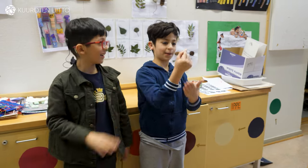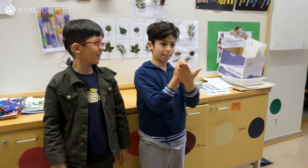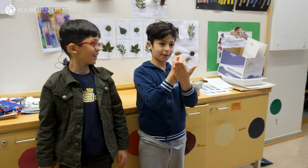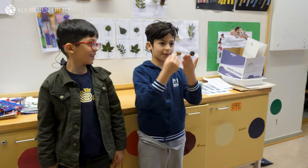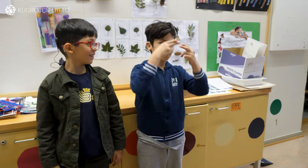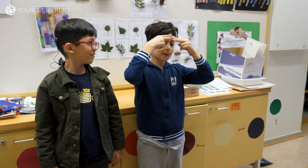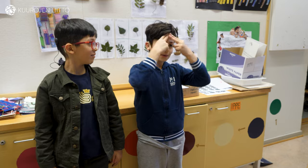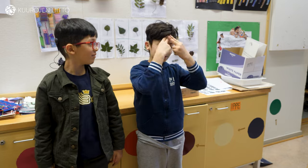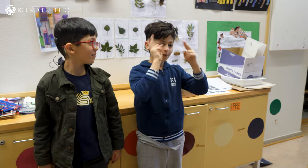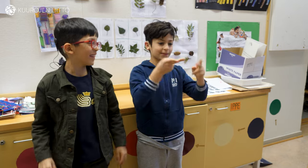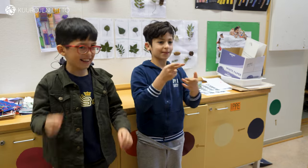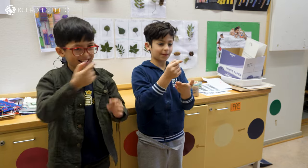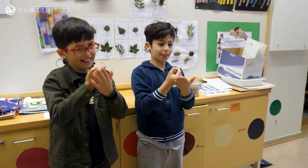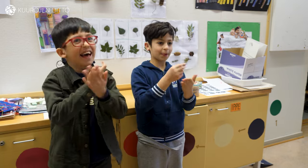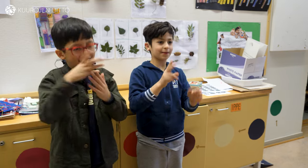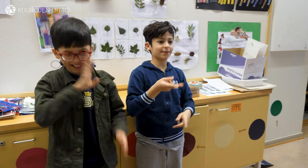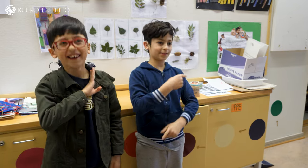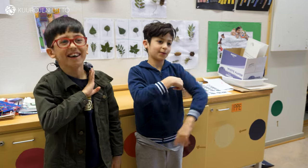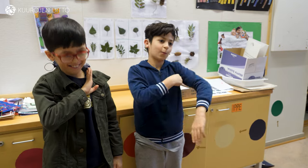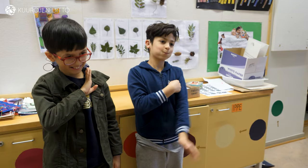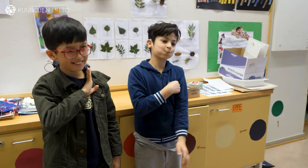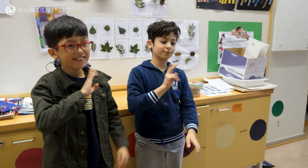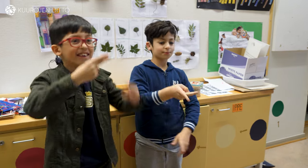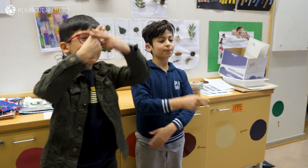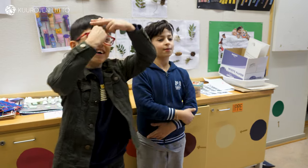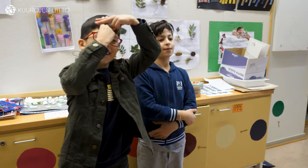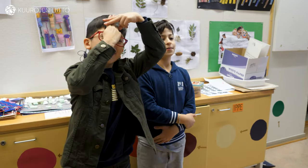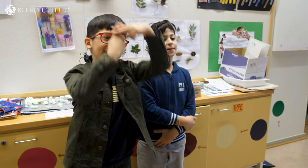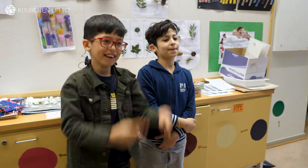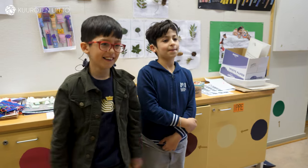Piirretään risti lääkärin otsanauhaa varten. Meillä on myös kuumemittari.